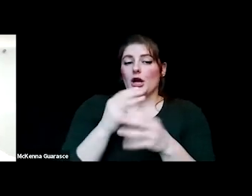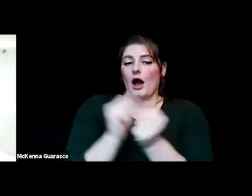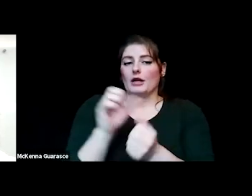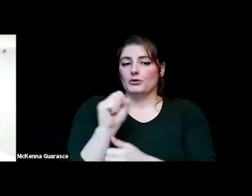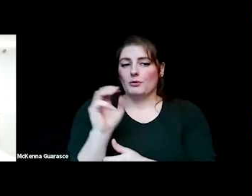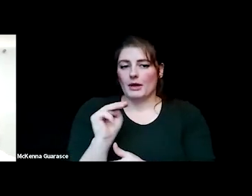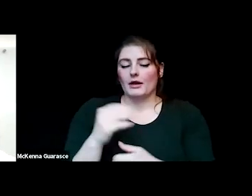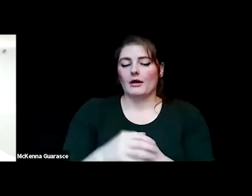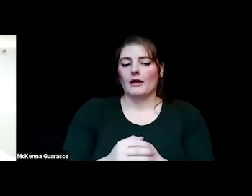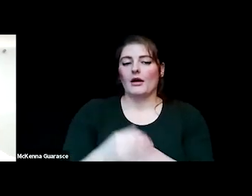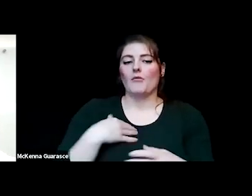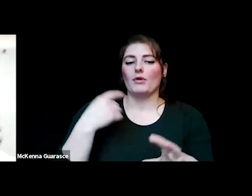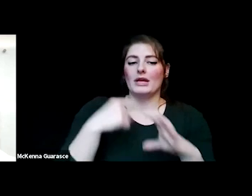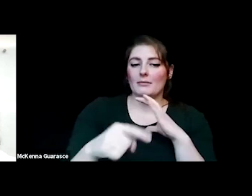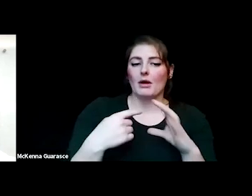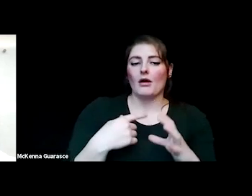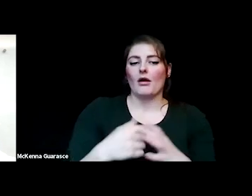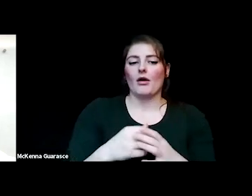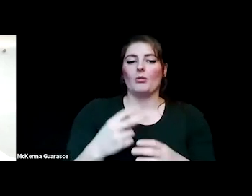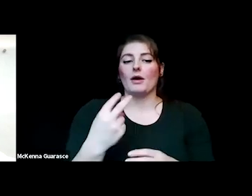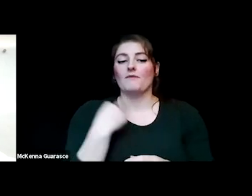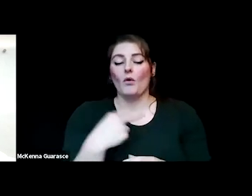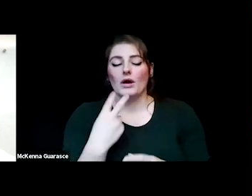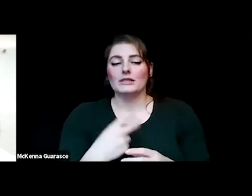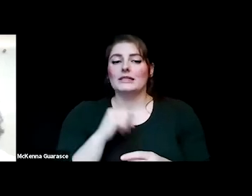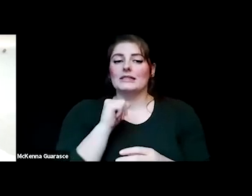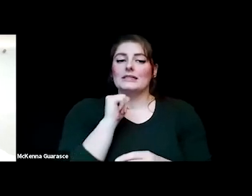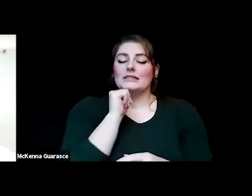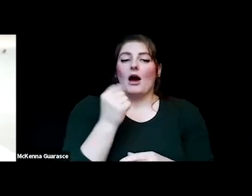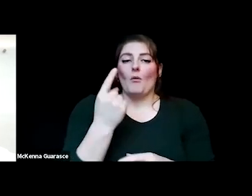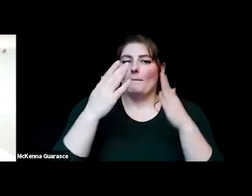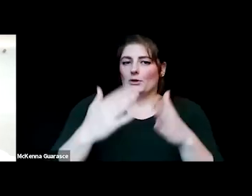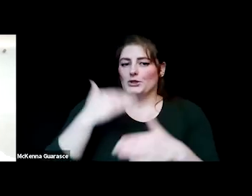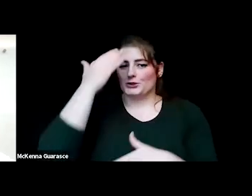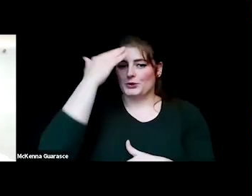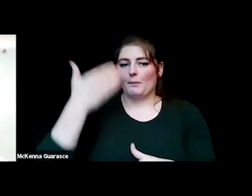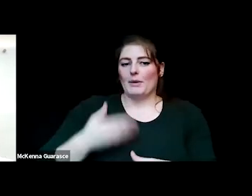por correo electrónico, por voz. No quedó una persona que me conociera o conociera a alguien